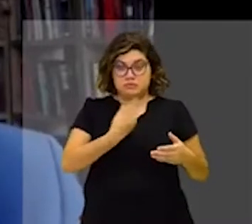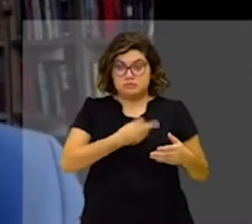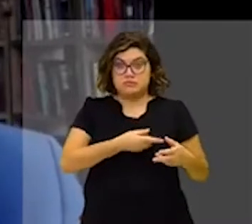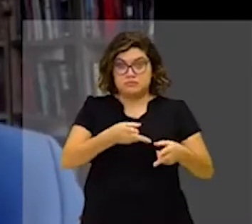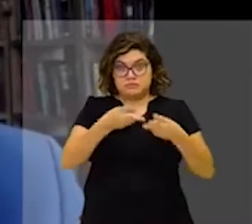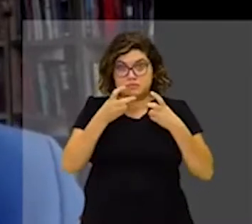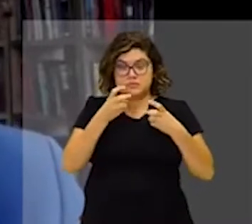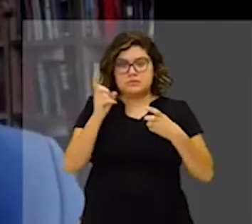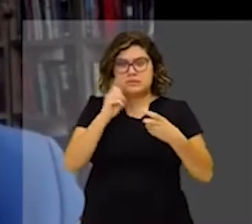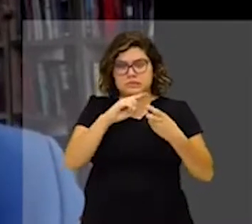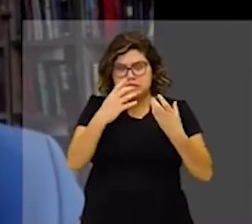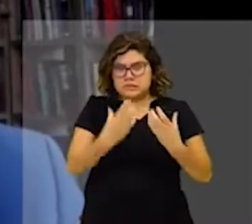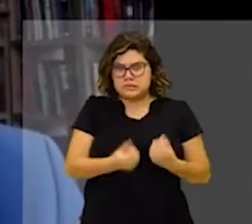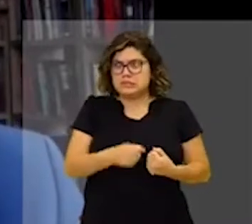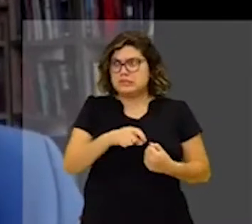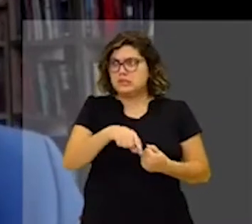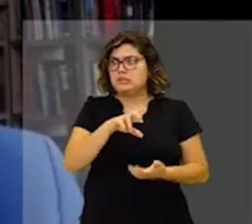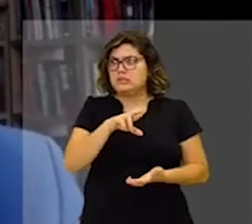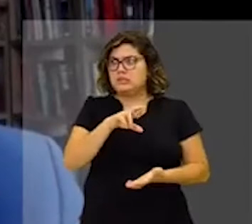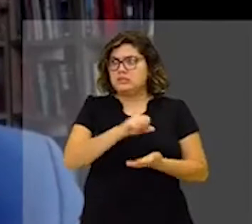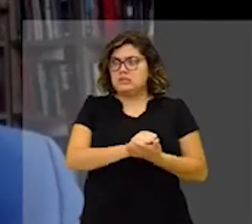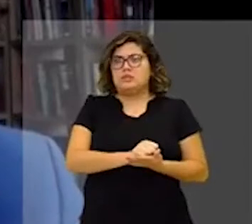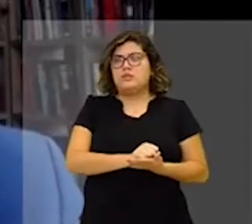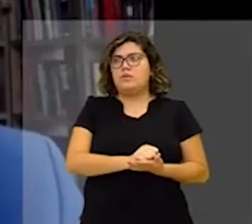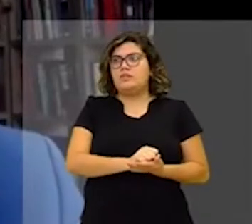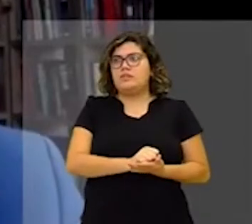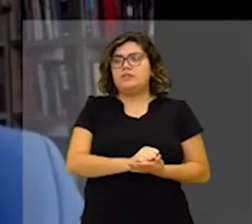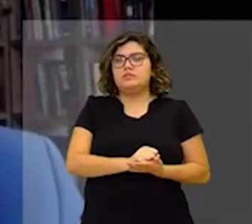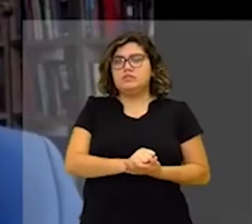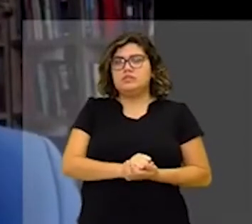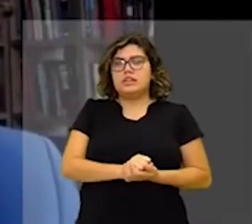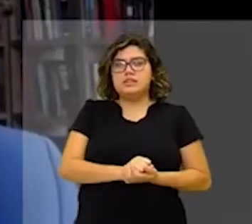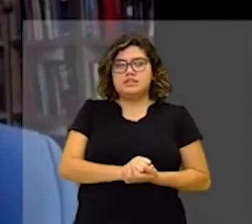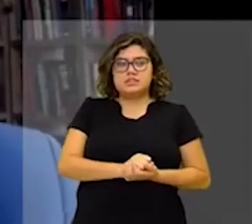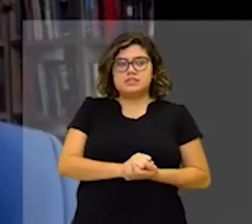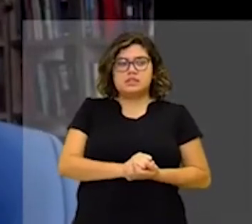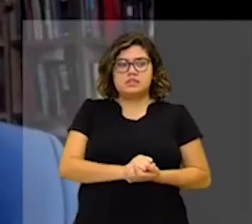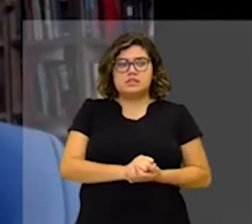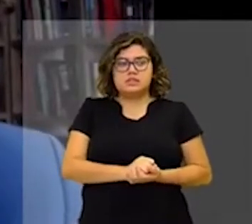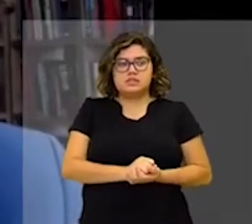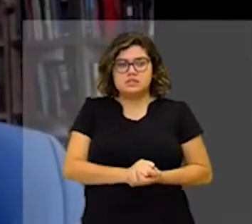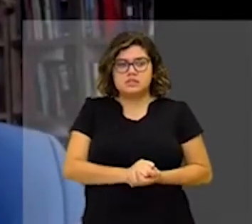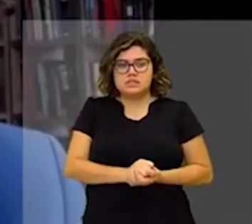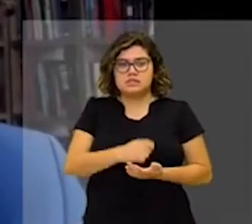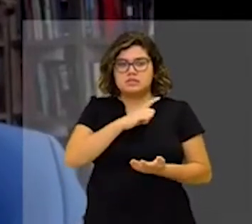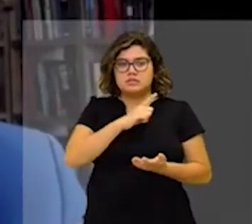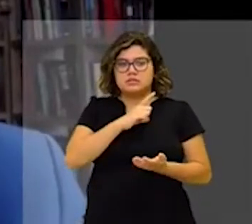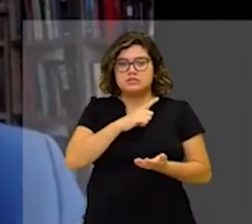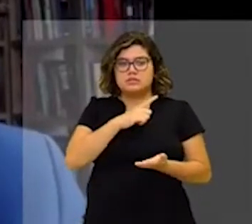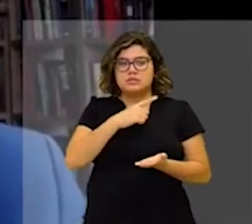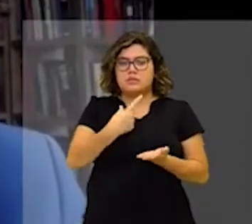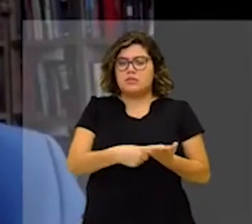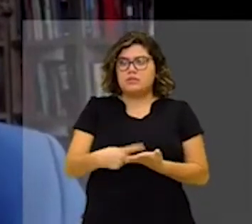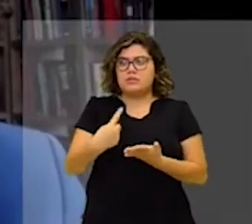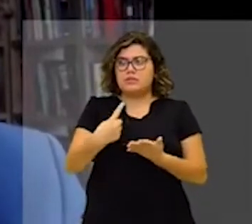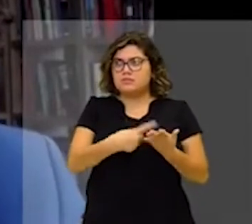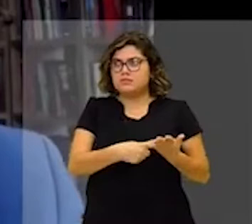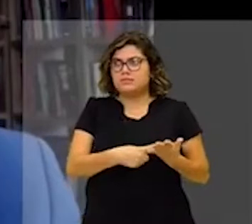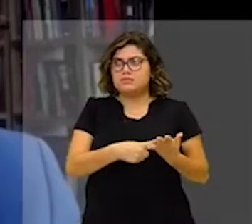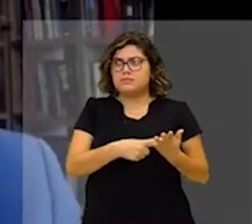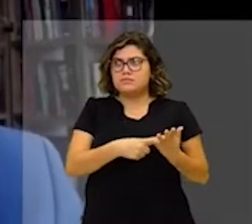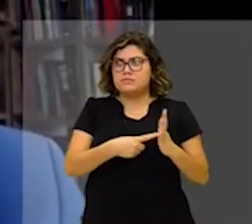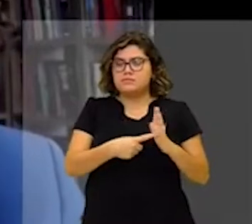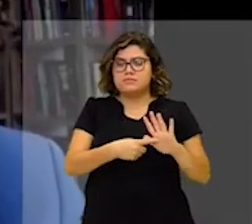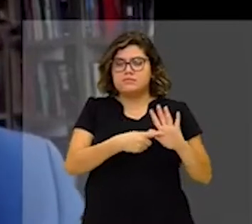caso se fez de modo tão diríamos nós como quanto o ano do nosso trabalho de modo Raso ele deixou